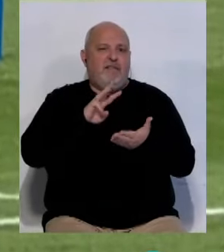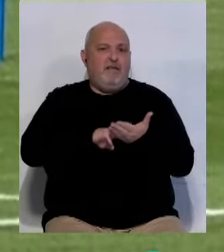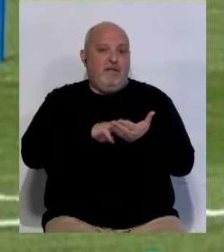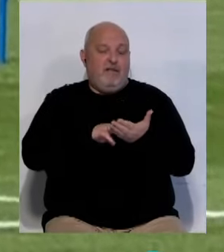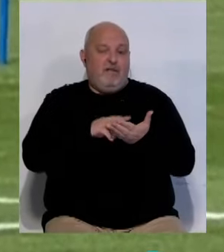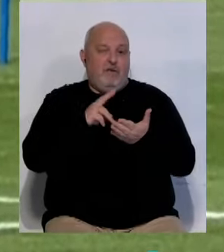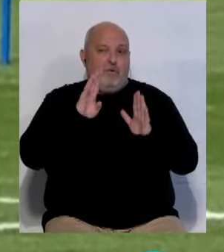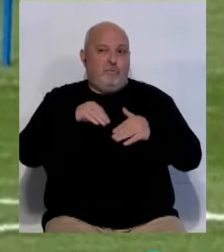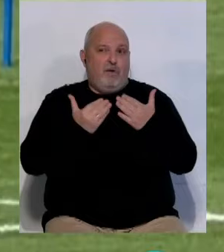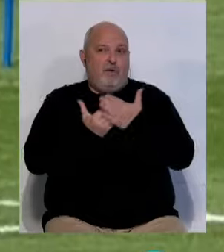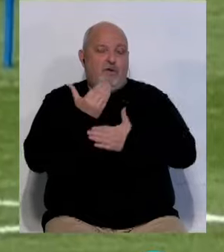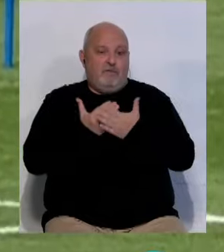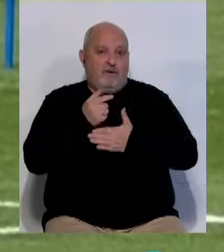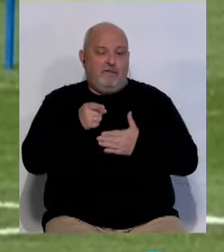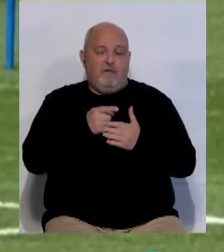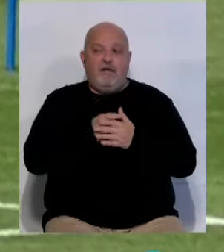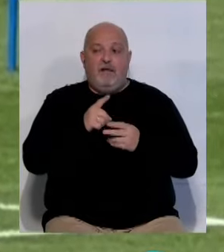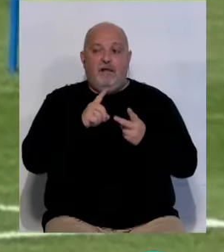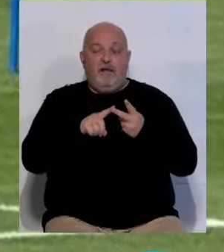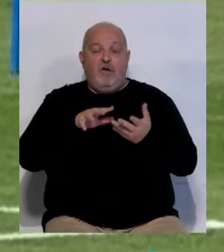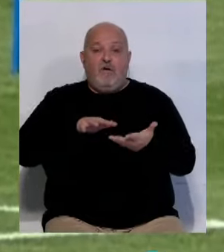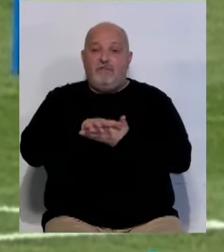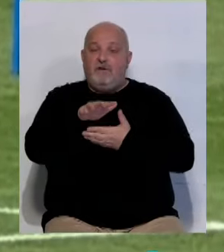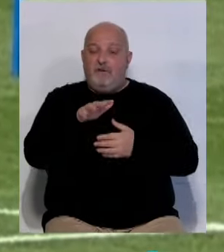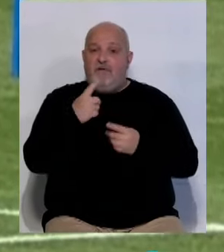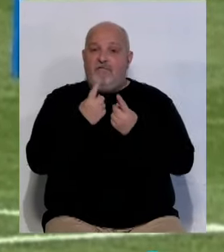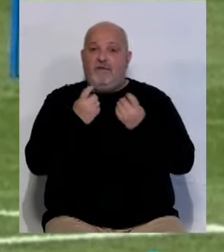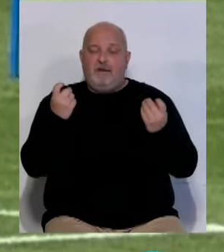dos últimas jornadas la hemos tenido sino a nivel ofensivo que es lo que nos falta por pulir y que